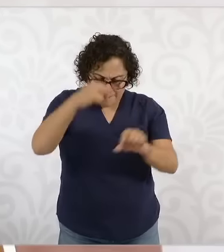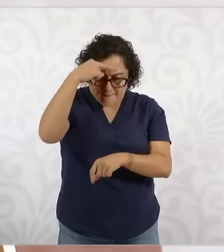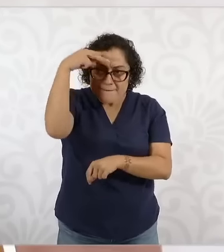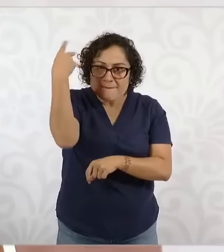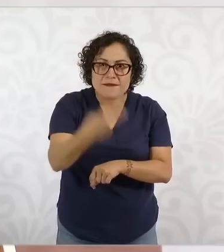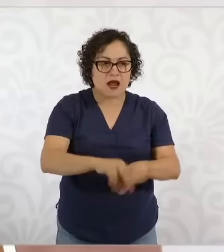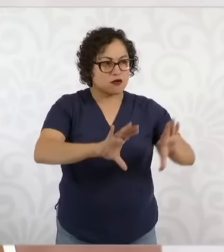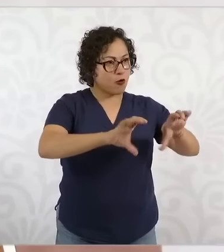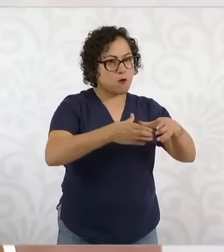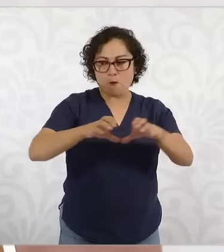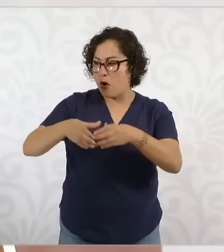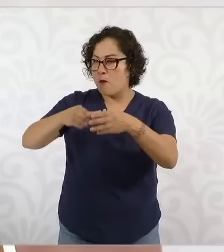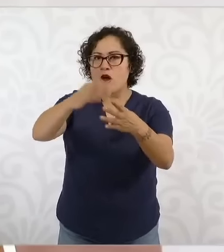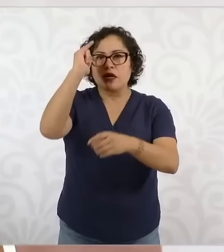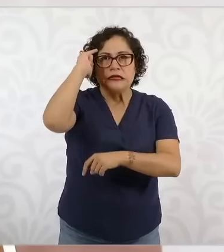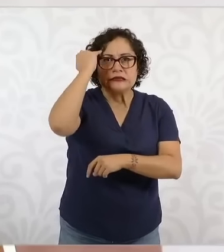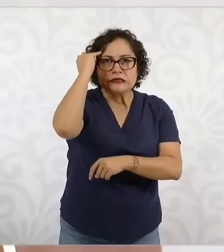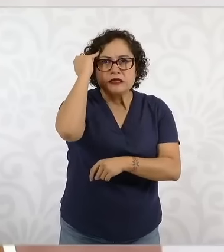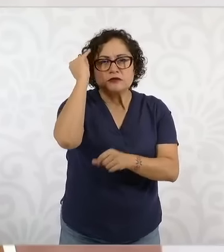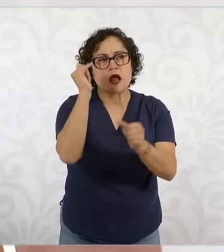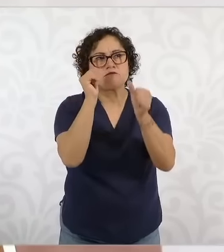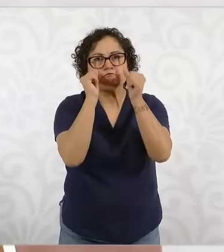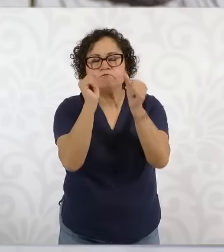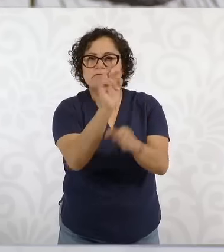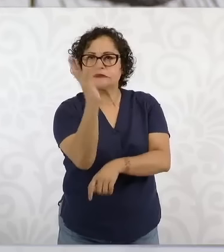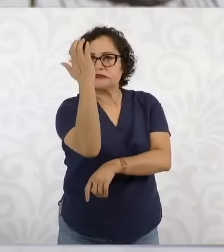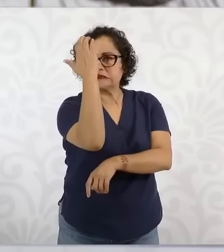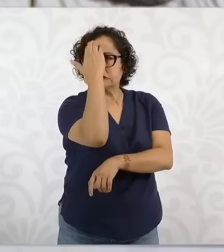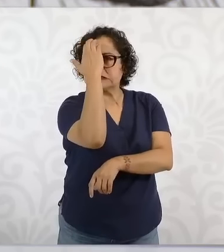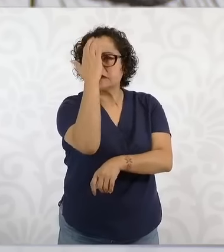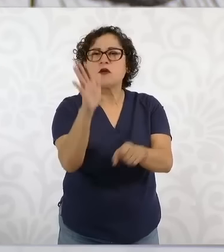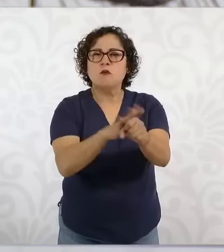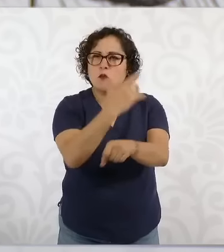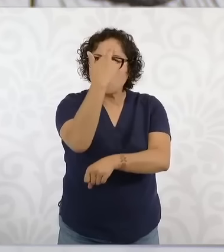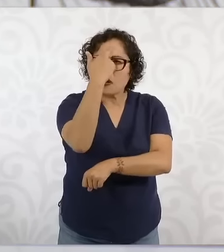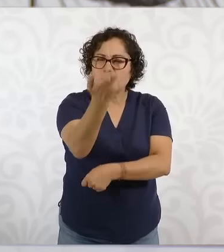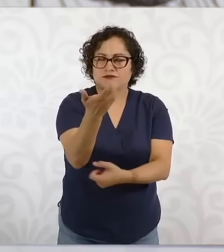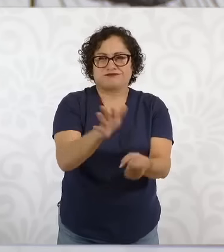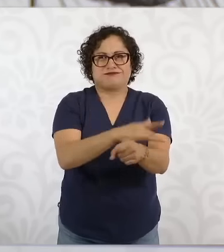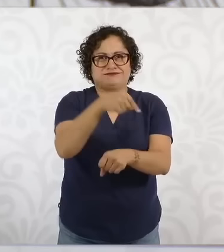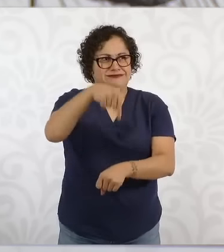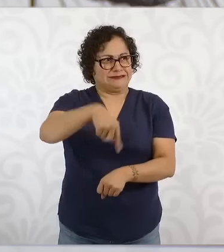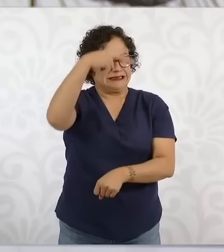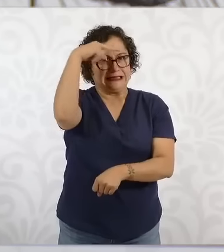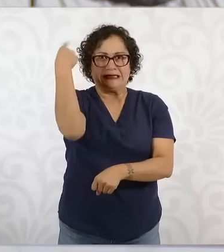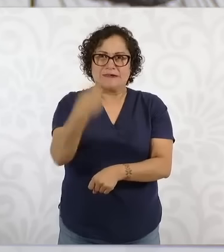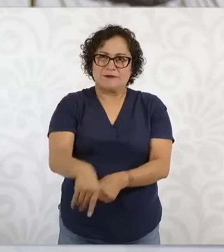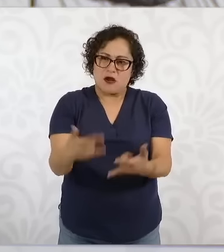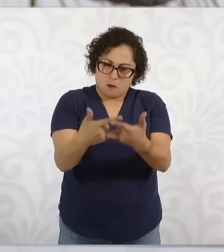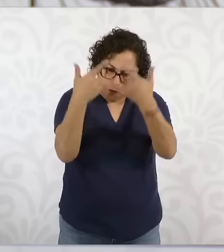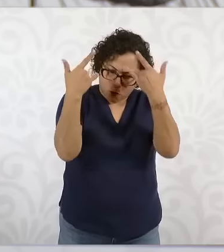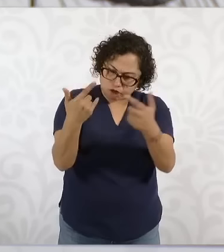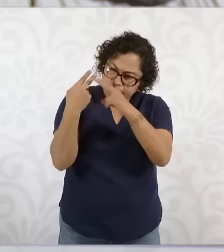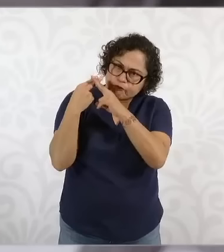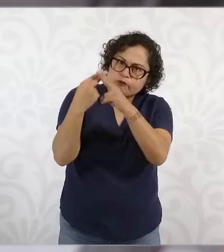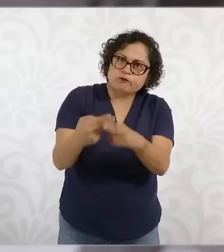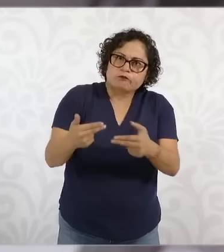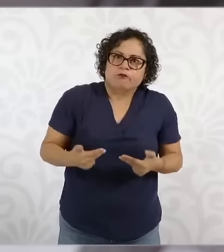de su grandeza cultural, de lo que representan para México las grandes civilizaciones